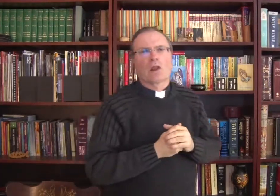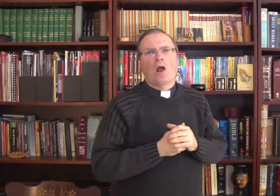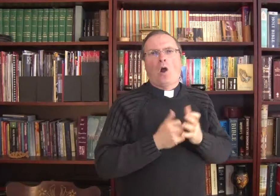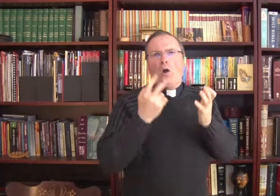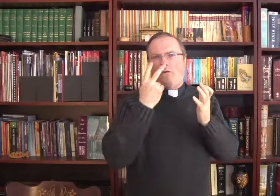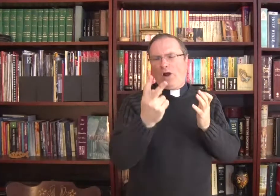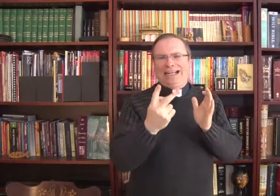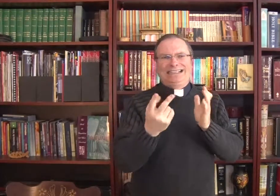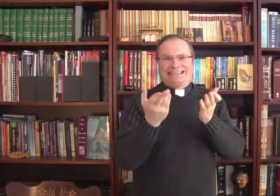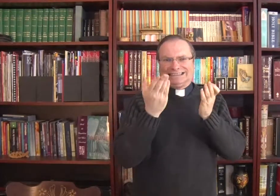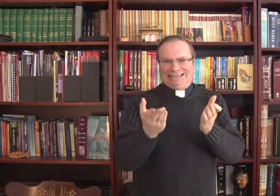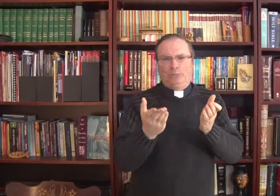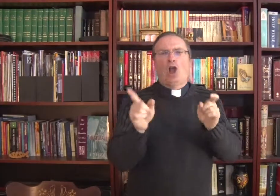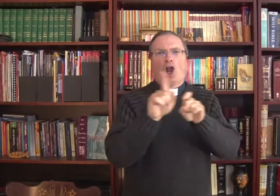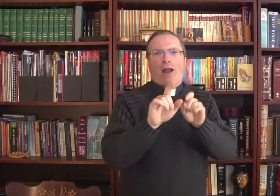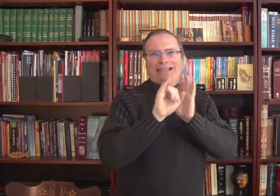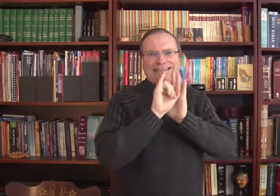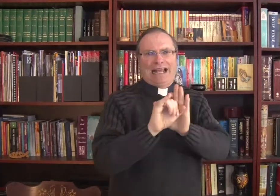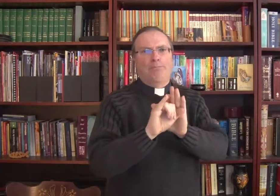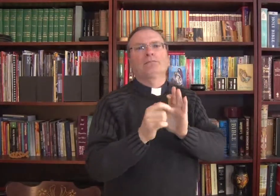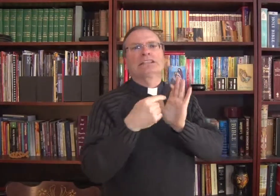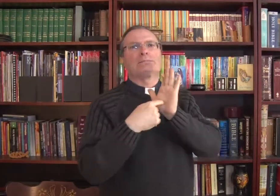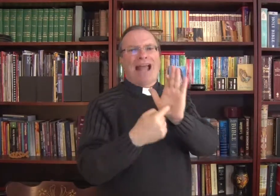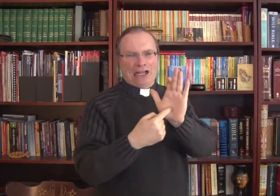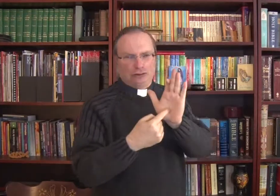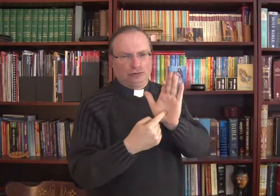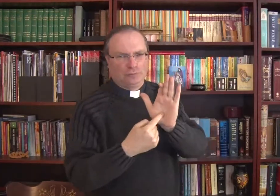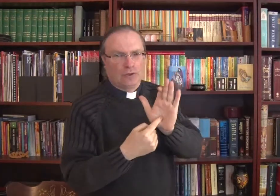On voit ici comme exemple une image